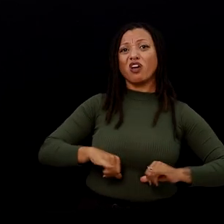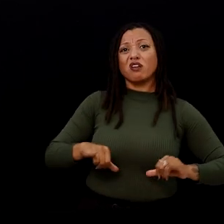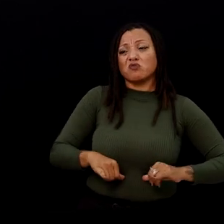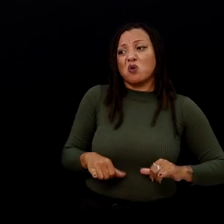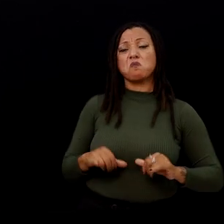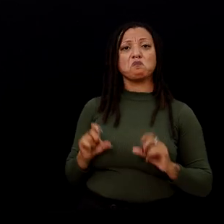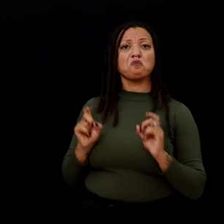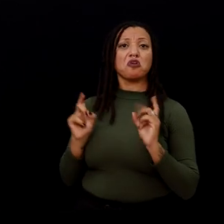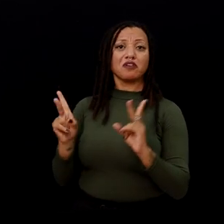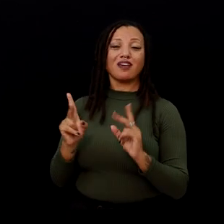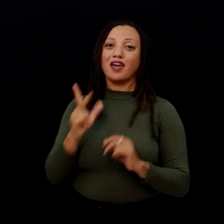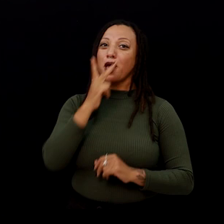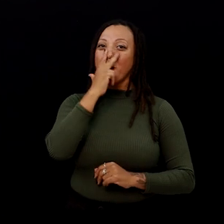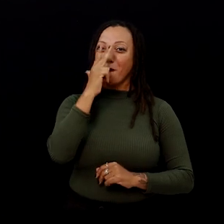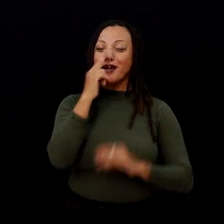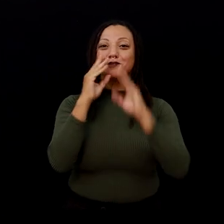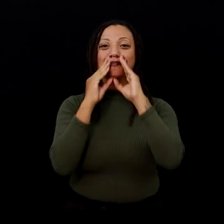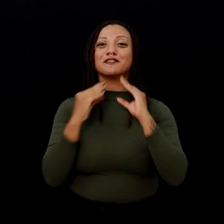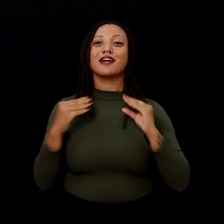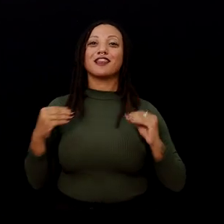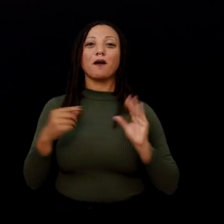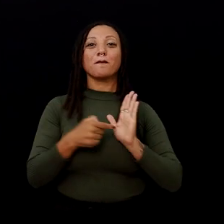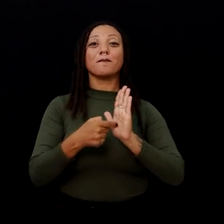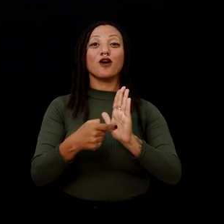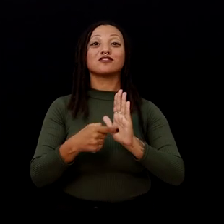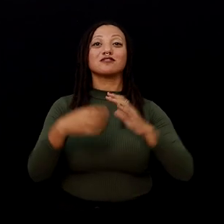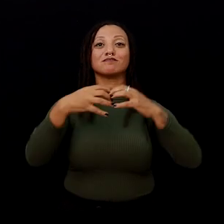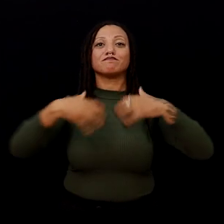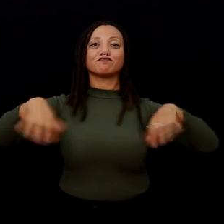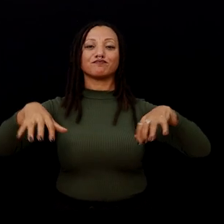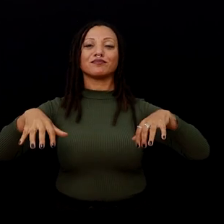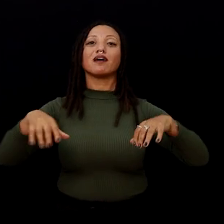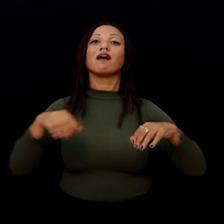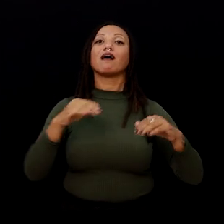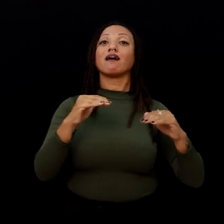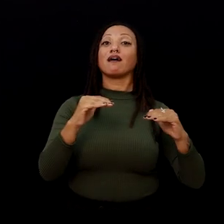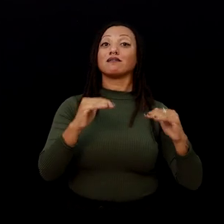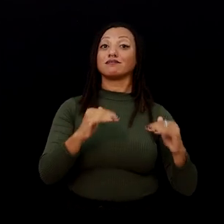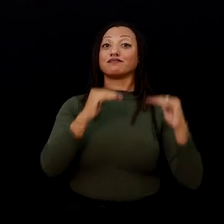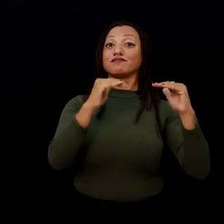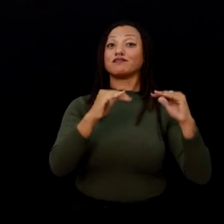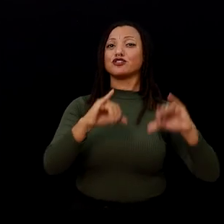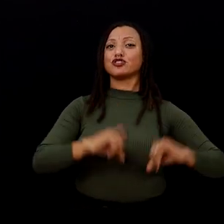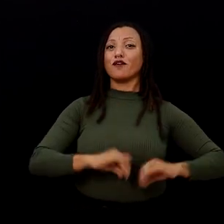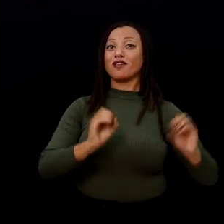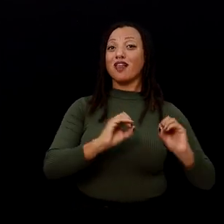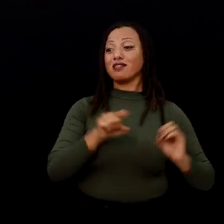Acho que a crítica social está nessa divisão de classes, do quanto um sofre tanto e o outro não sofre demais,